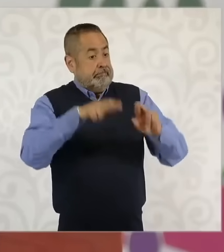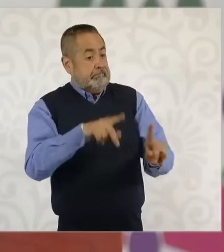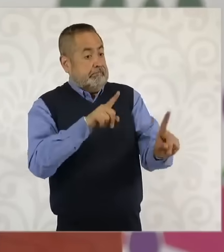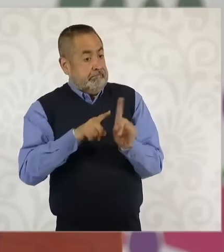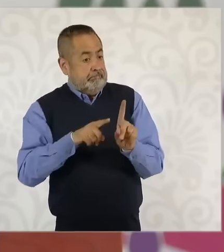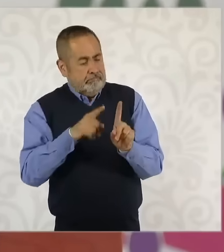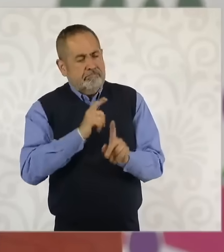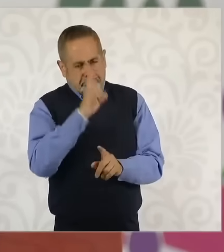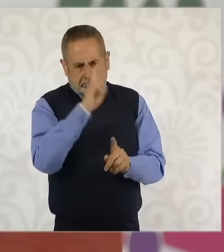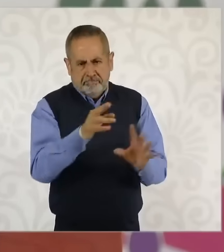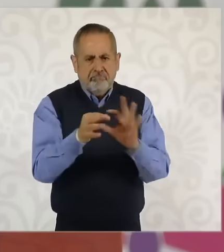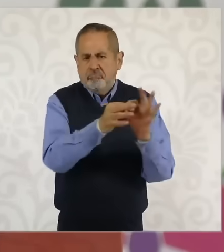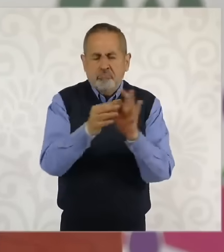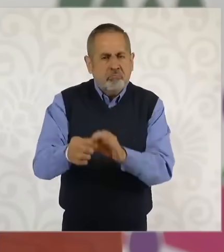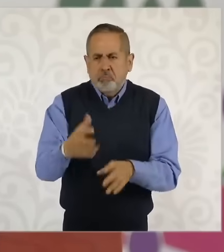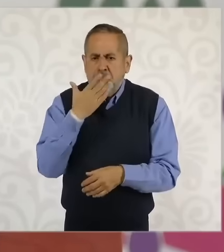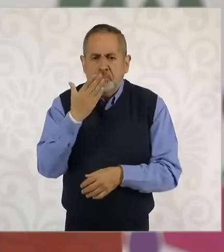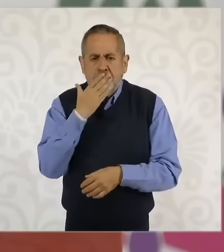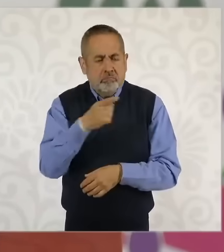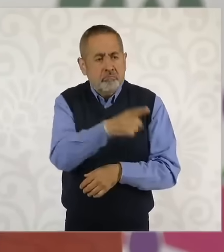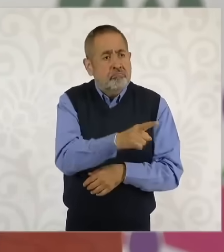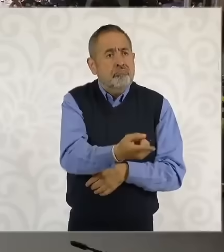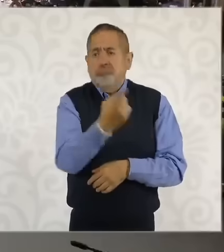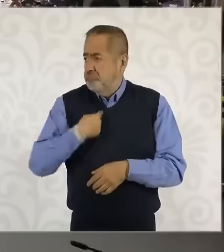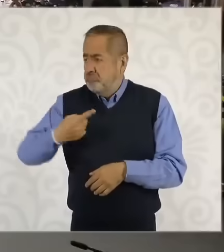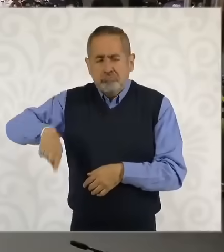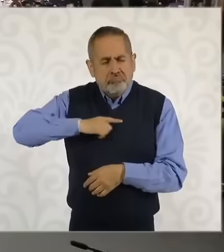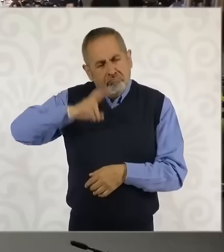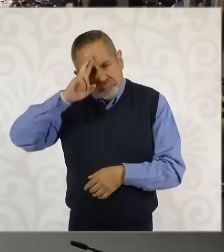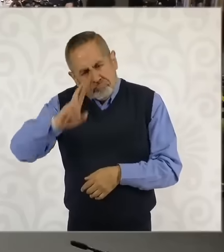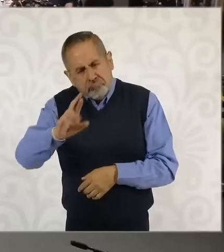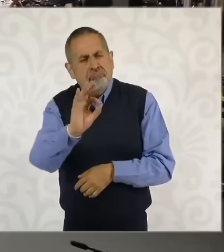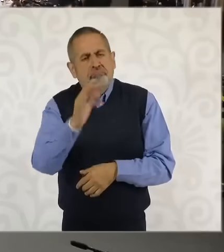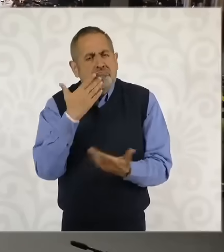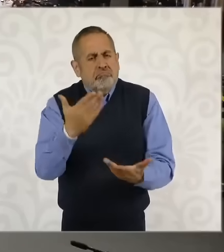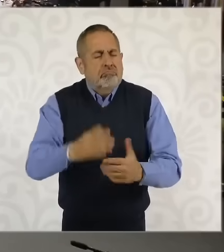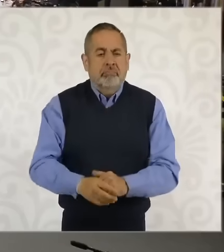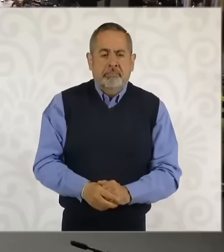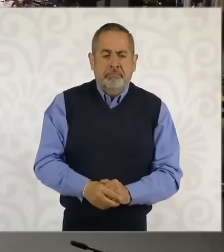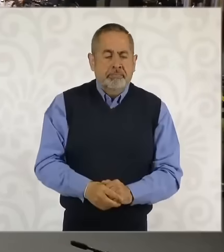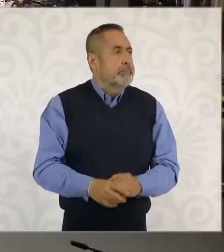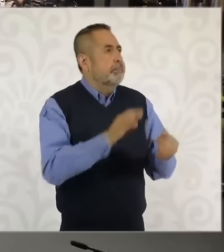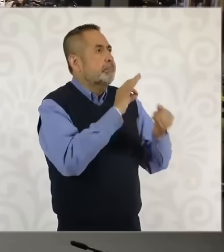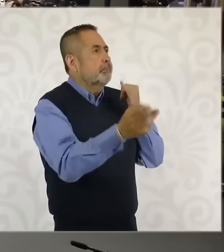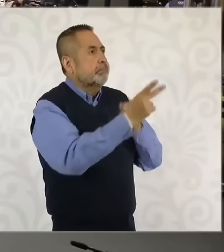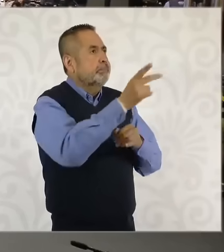México y hasta ahora pues ha sido respetuoso. Y ya por último, presidenta, ¿qué opinión tiene de